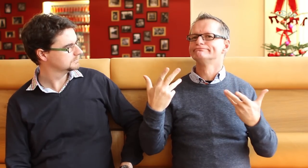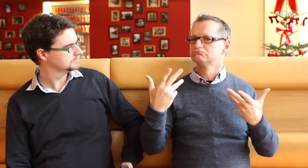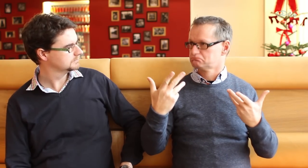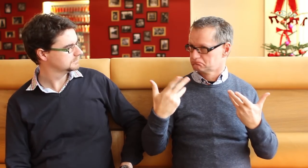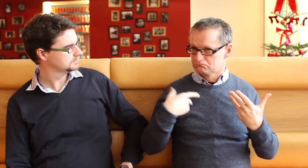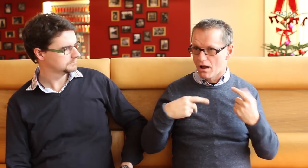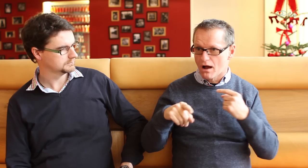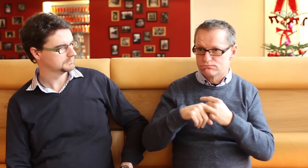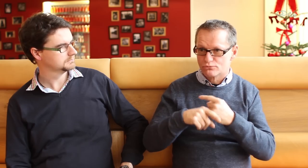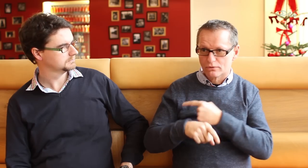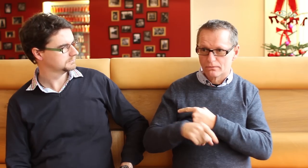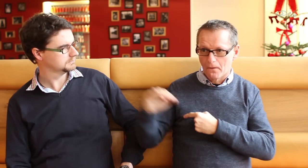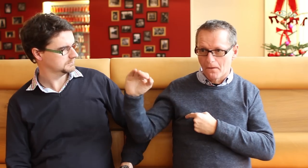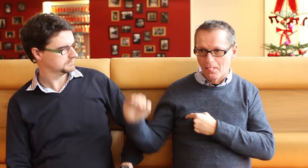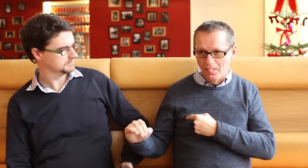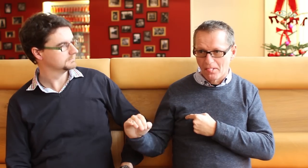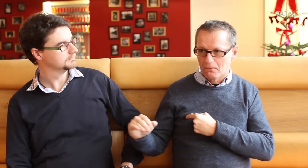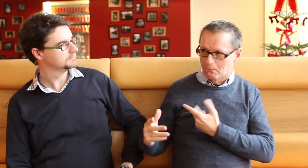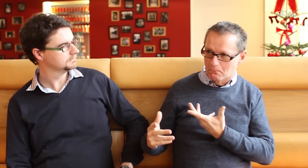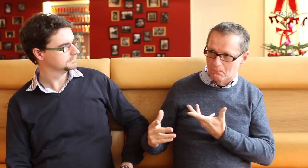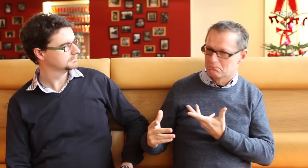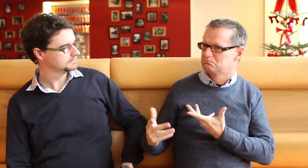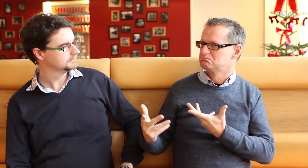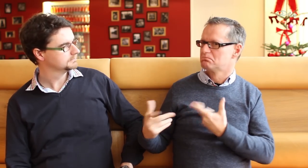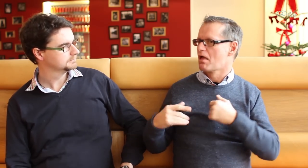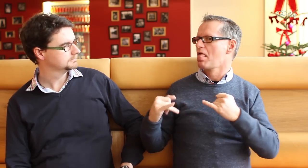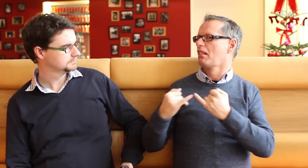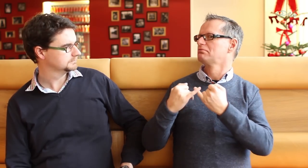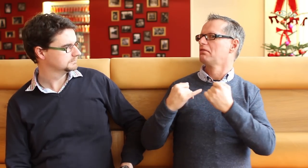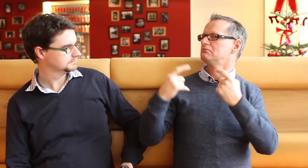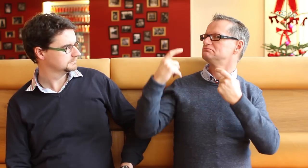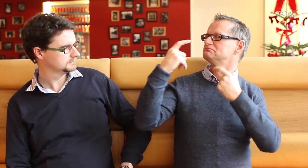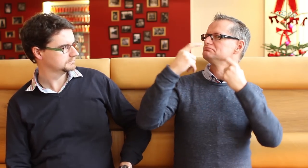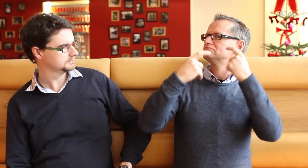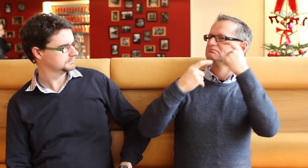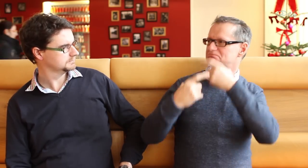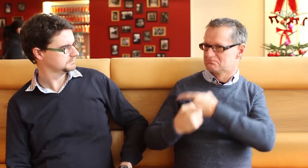Das war ein Schock! Ich fragte mich, ob es mein kleiner Bruder auch hat? Meine Eltern sorgten sich sehr. Hat er es auch?